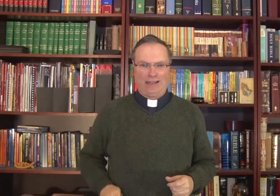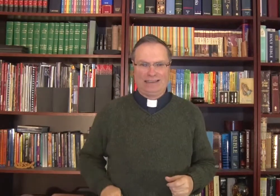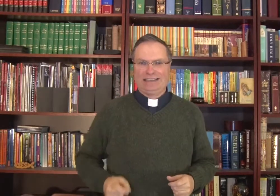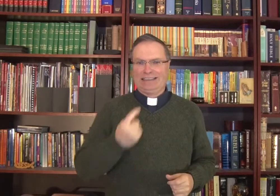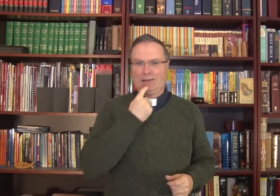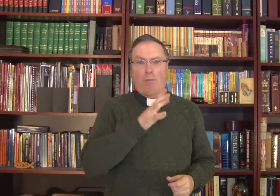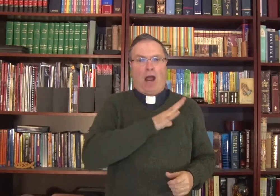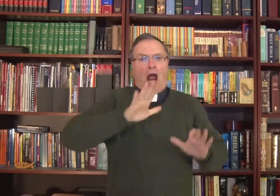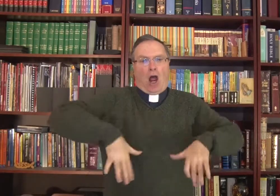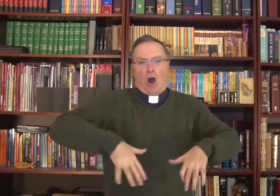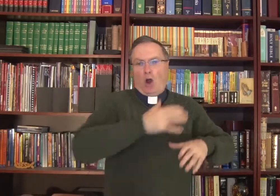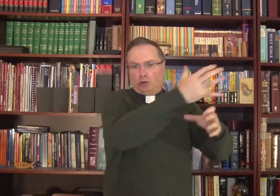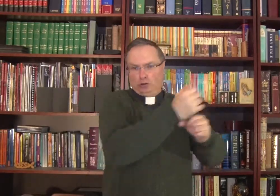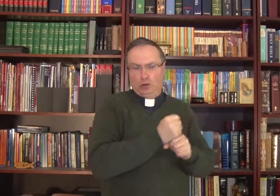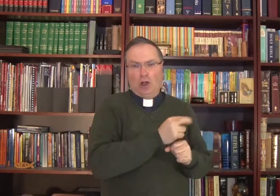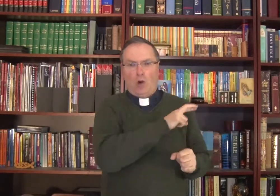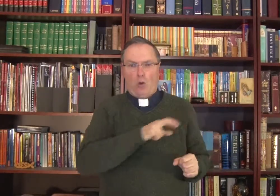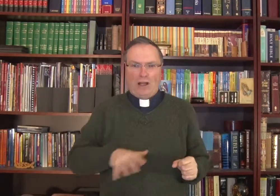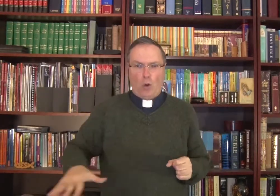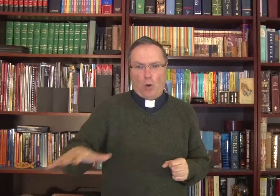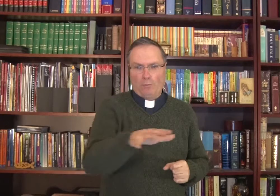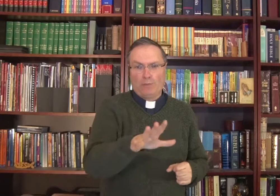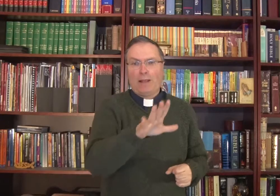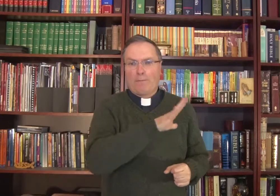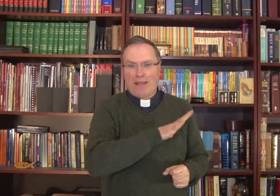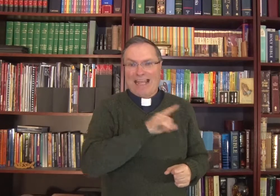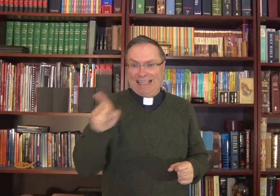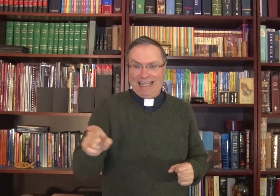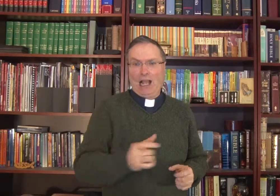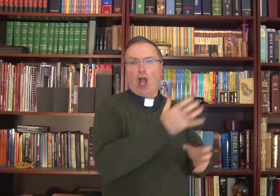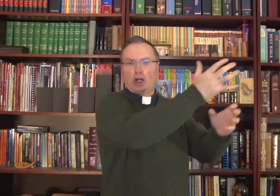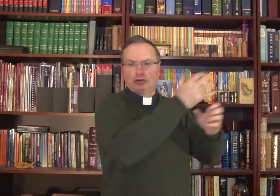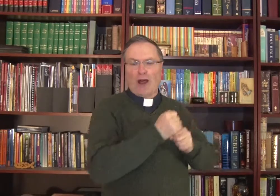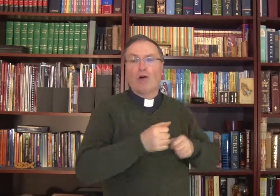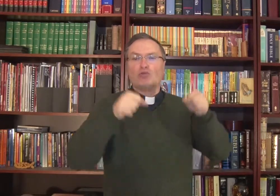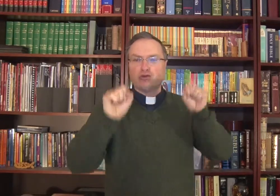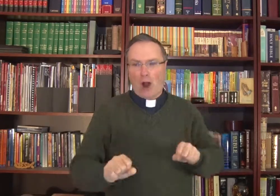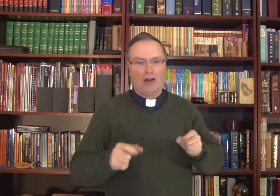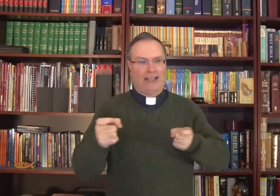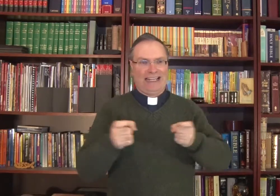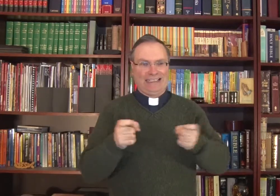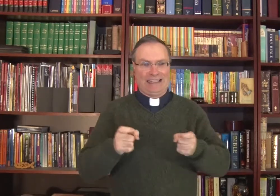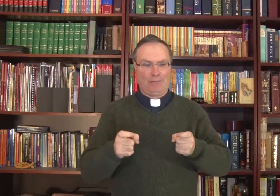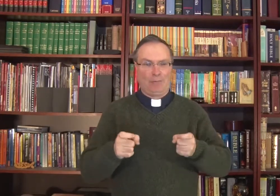qui n'ont pas encore reçu de royaume, mais ils reçoivent le pouvoir de régner